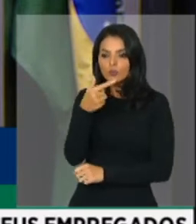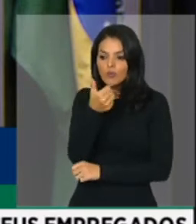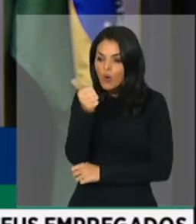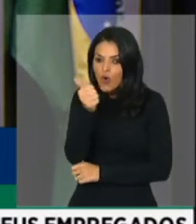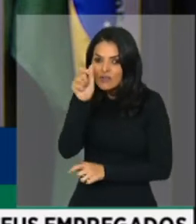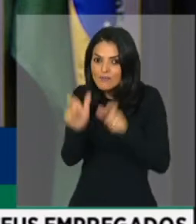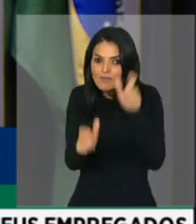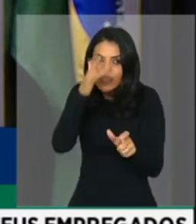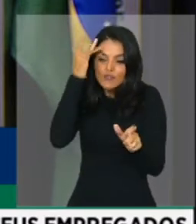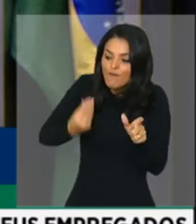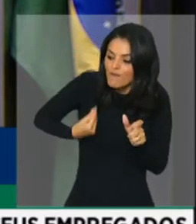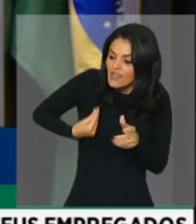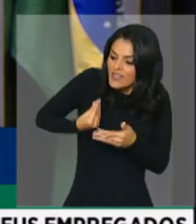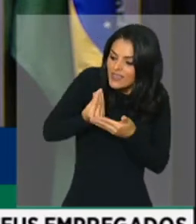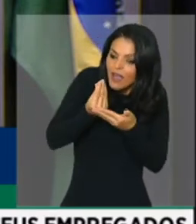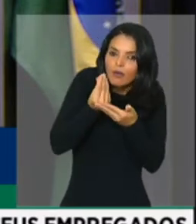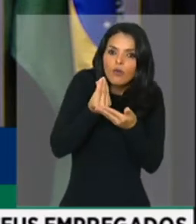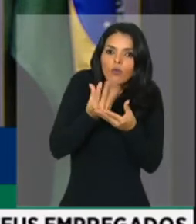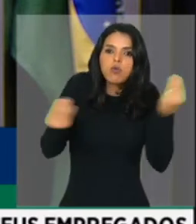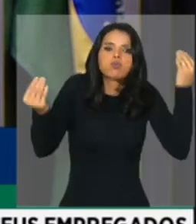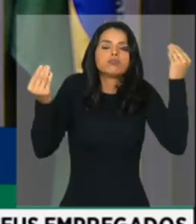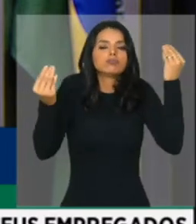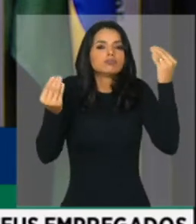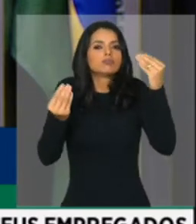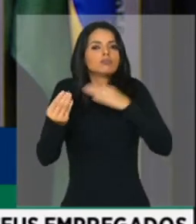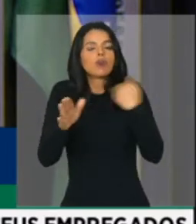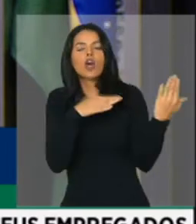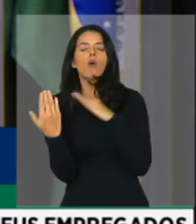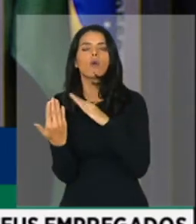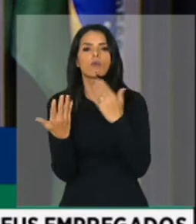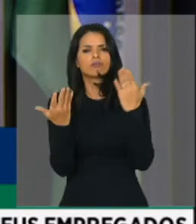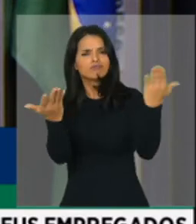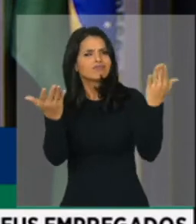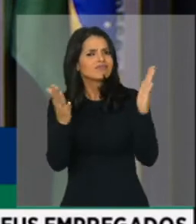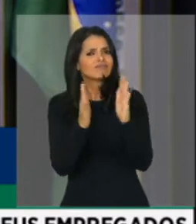HORAS PERDEMOS 4.211 VIDAS NO NOSSO PAÍS. PRECISAMOS TER... CONSCIÊNCIA DE QUE ESSES NÚMEROS VÃO CONTINUAR